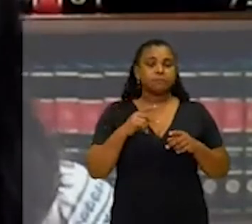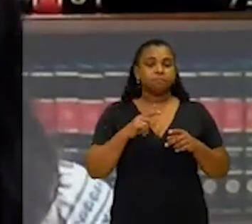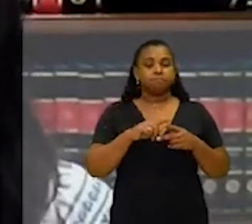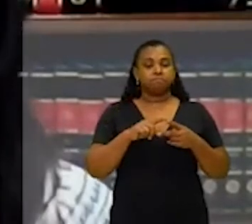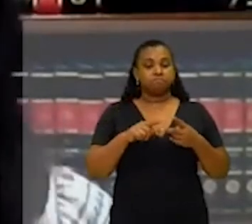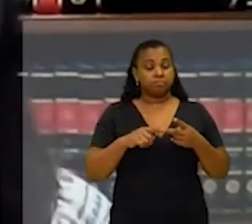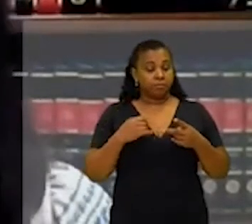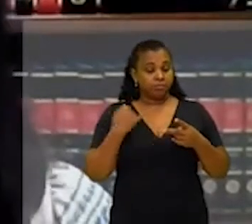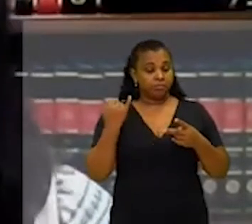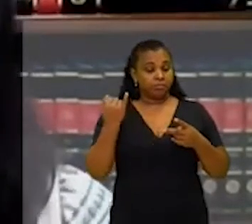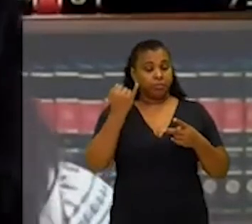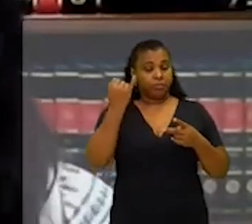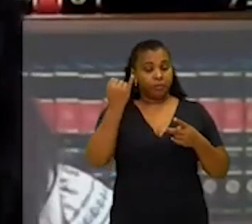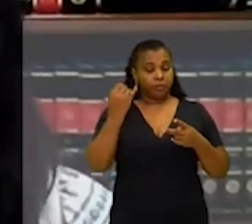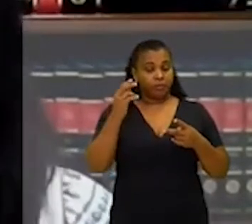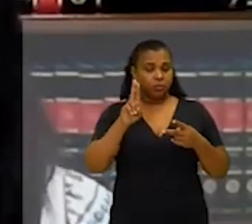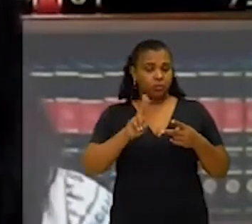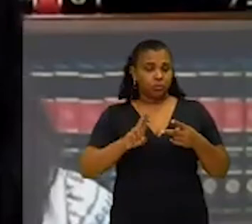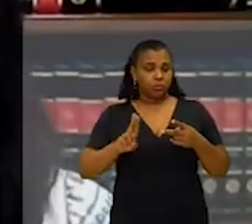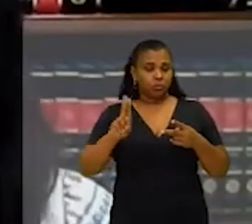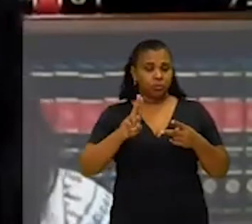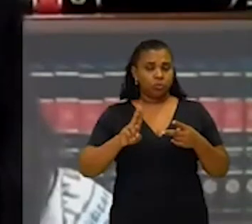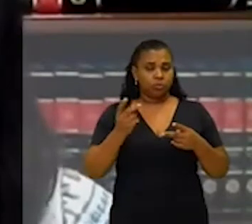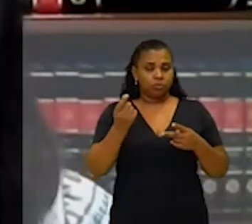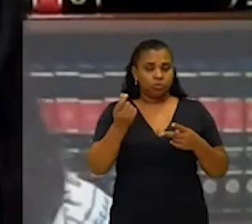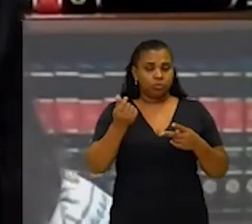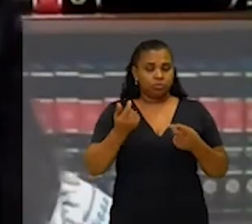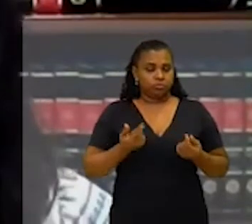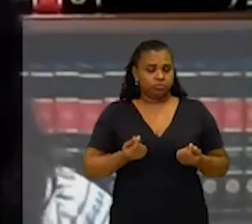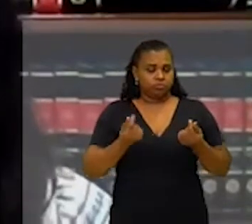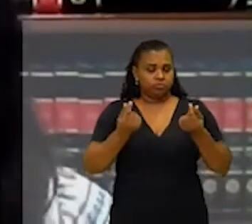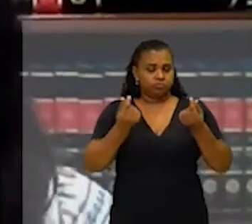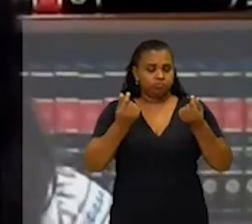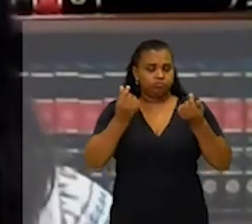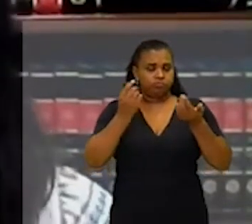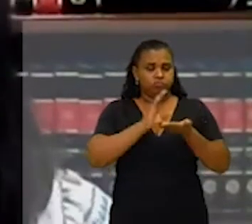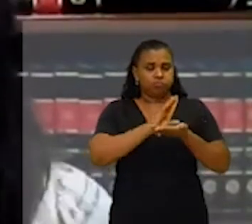que o amor de um curso do poder econômico ele é permitido pois ele é necessário para